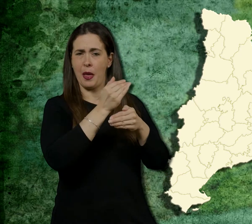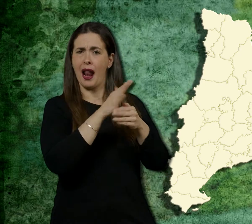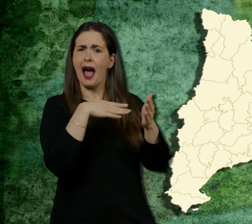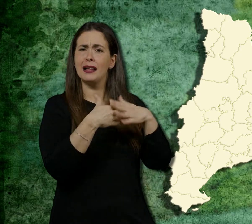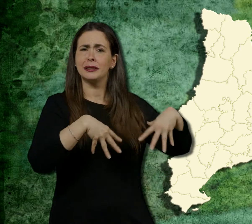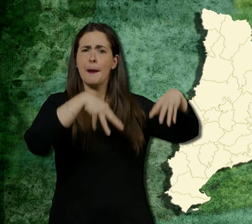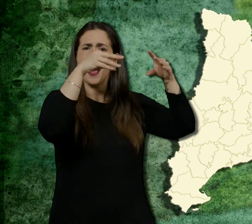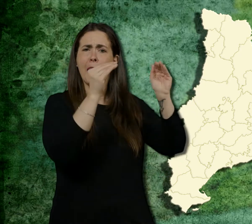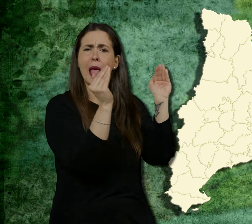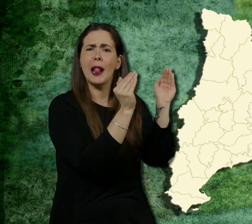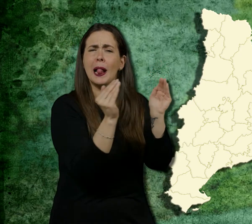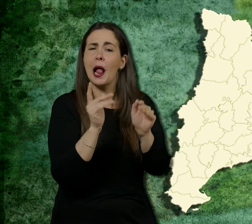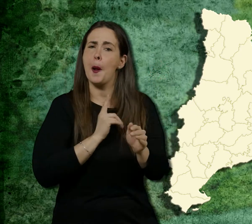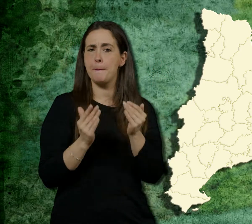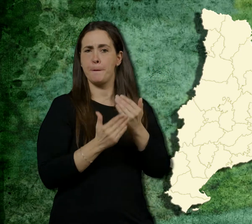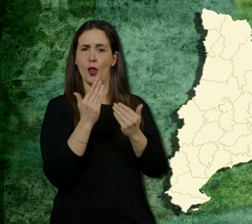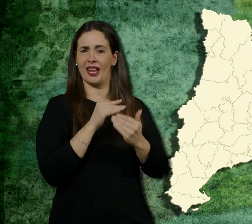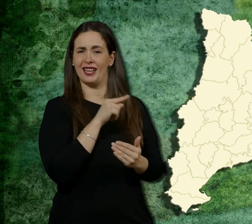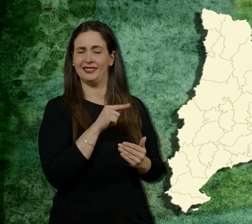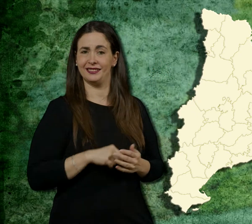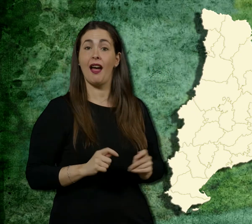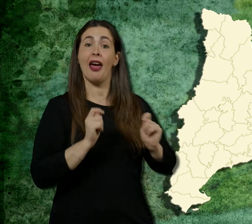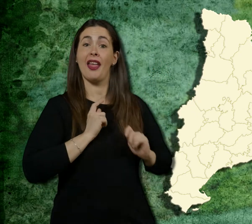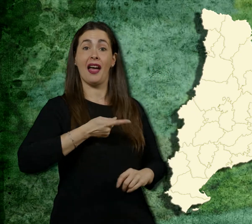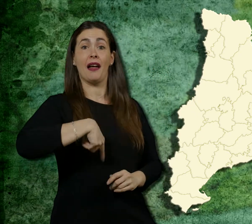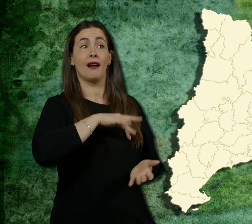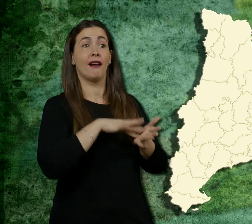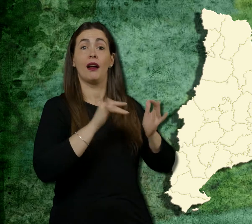o els palauets modernistes que el visitant troba al seu pas